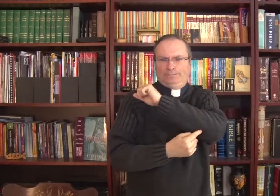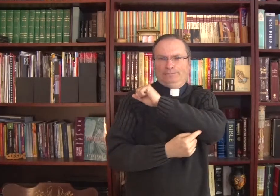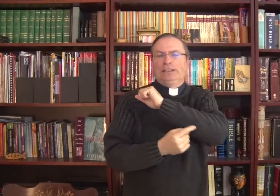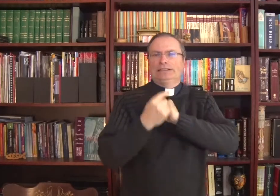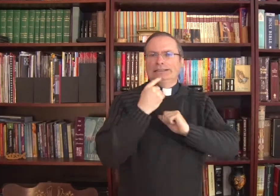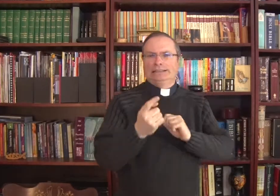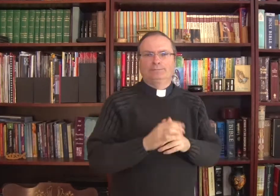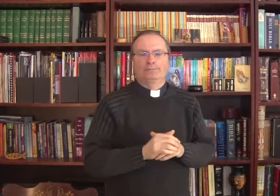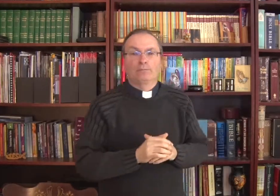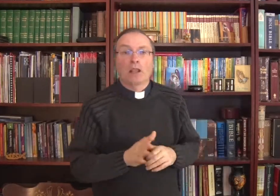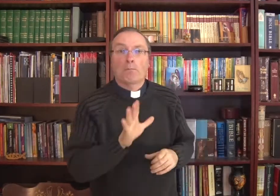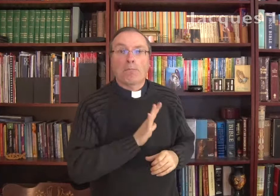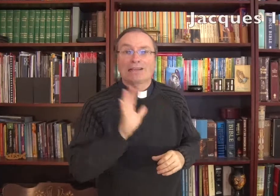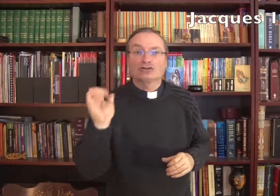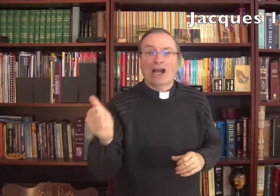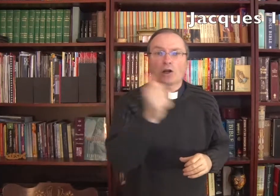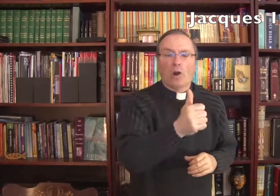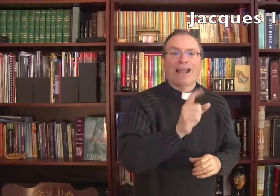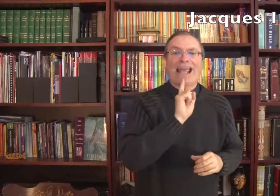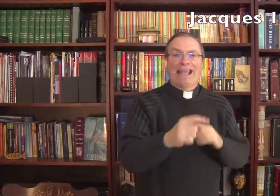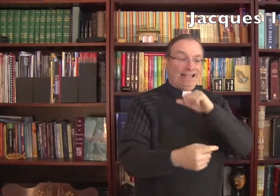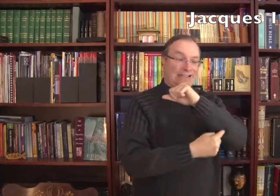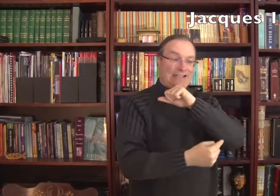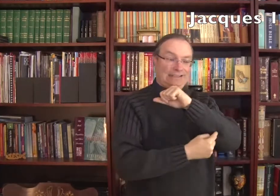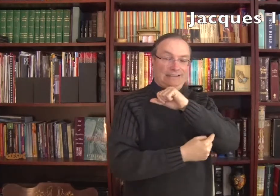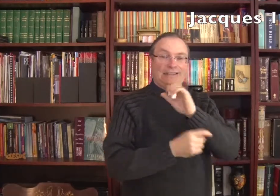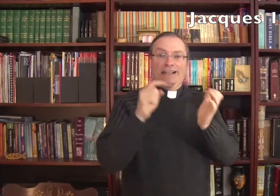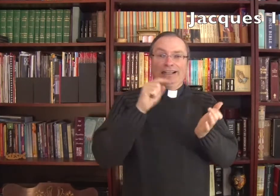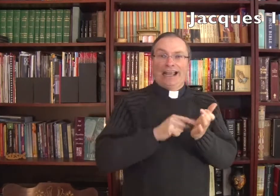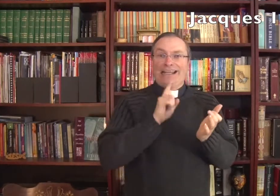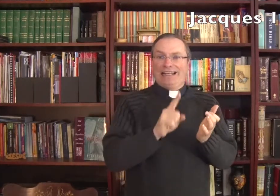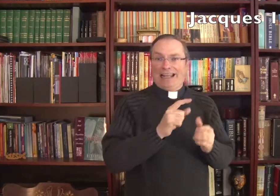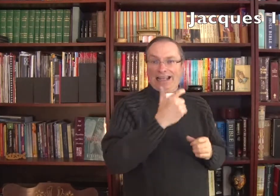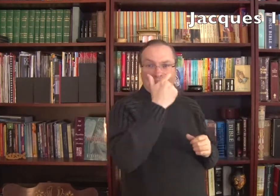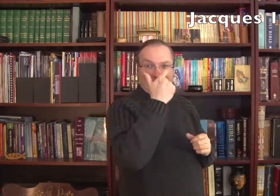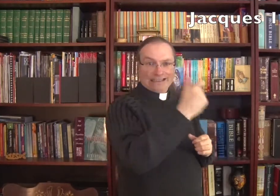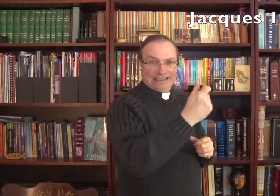Il disait: Mais chacun est tenté quand il est attiré